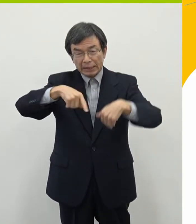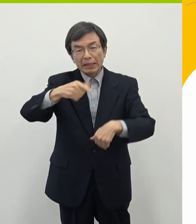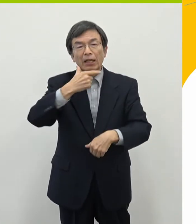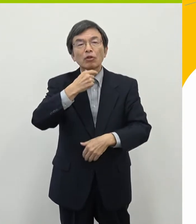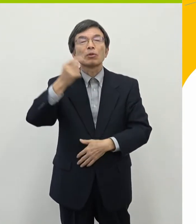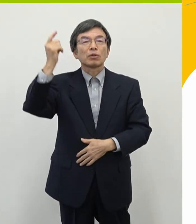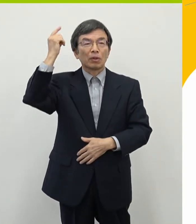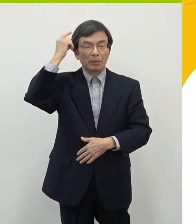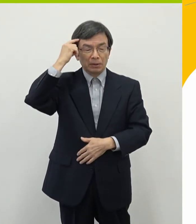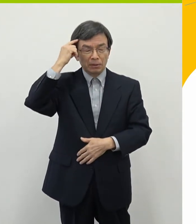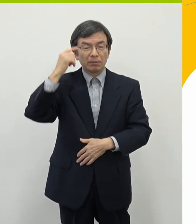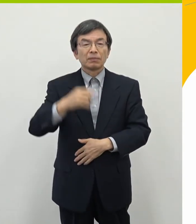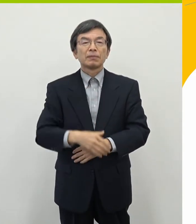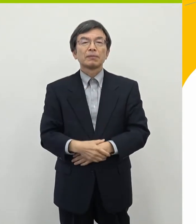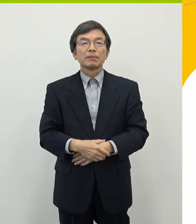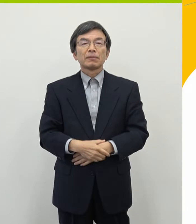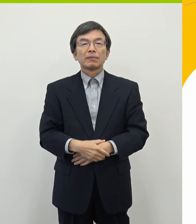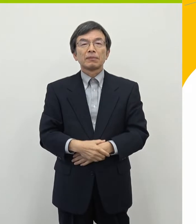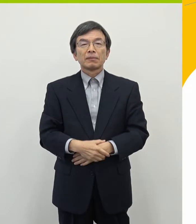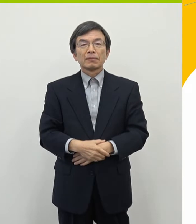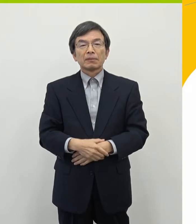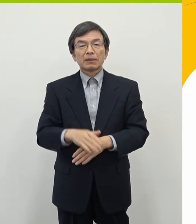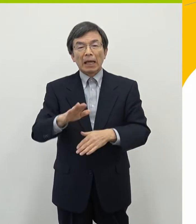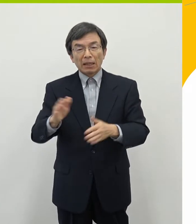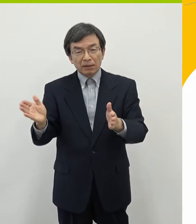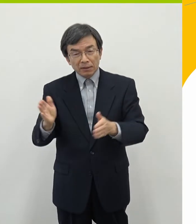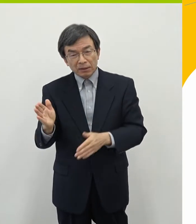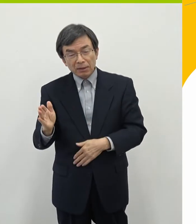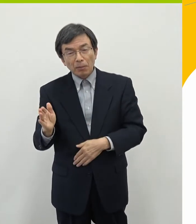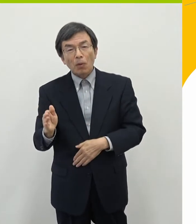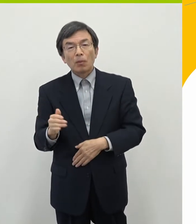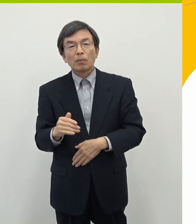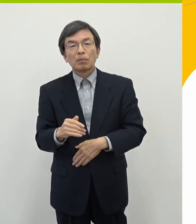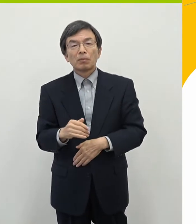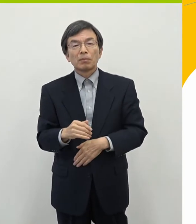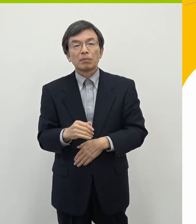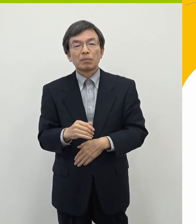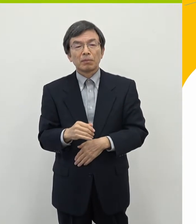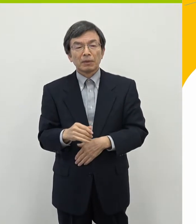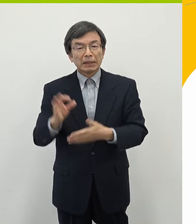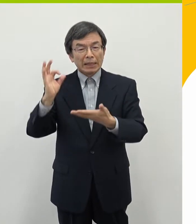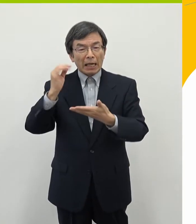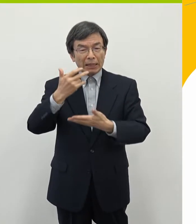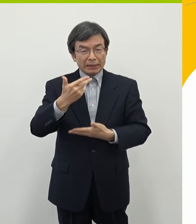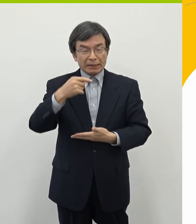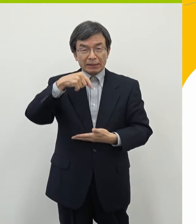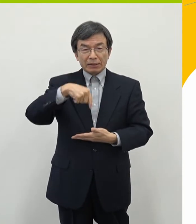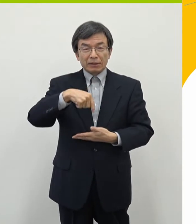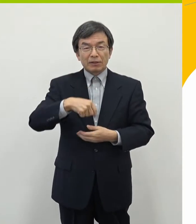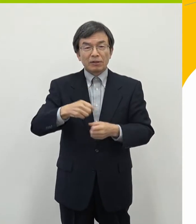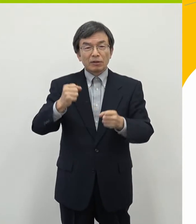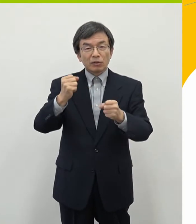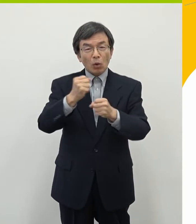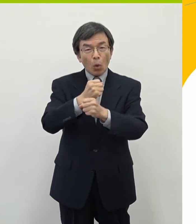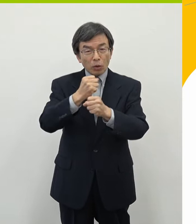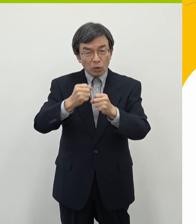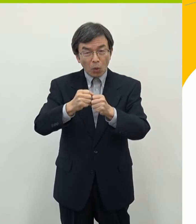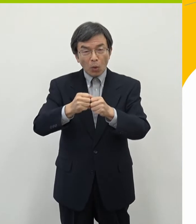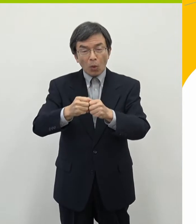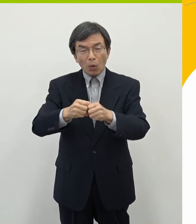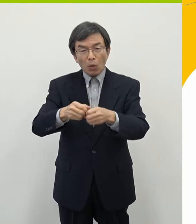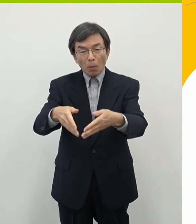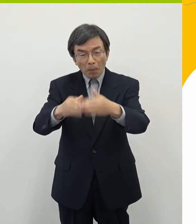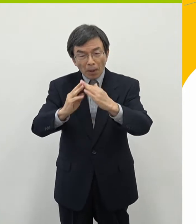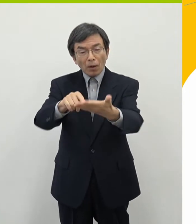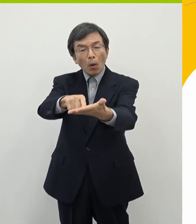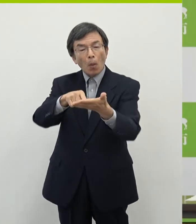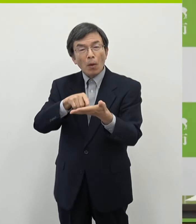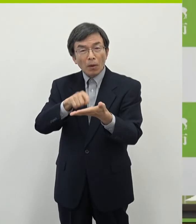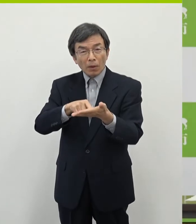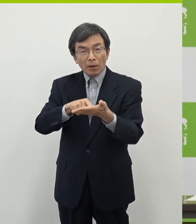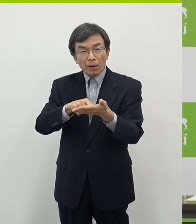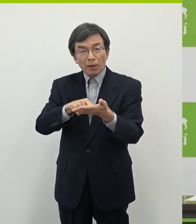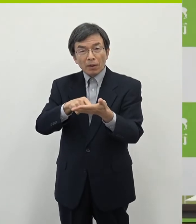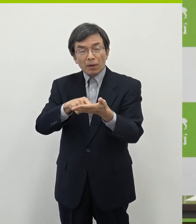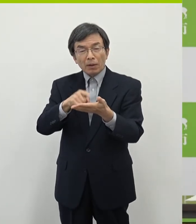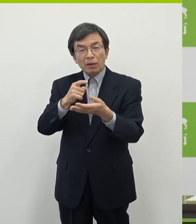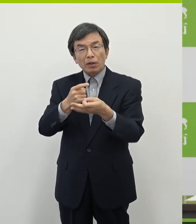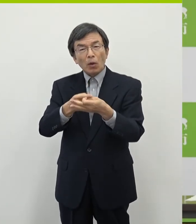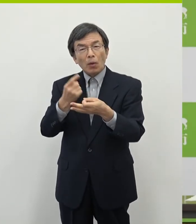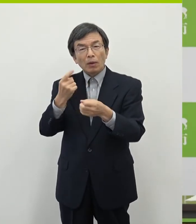ここ数年でもですね 奈良市内における工場立地法の届出件数で言うと